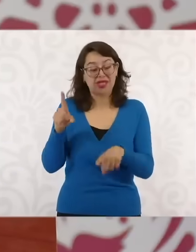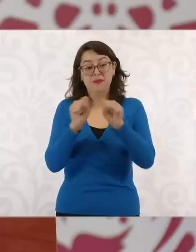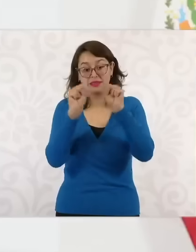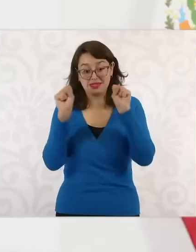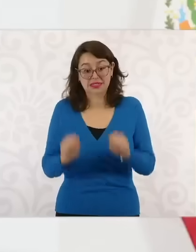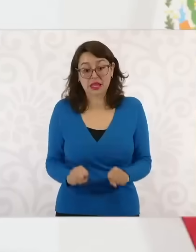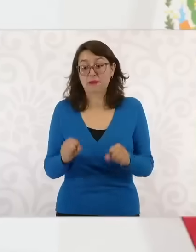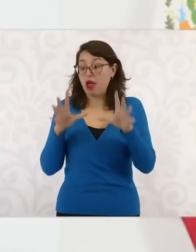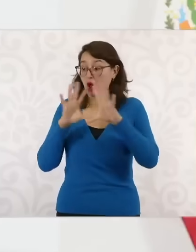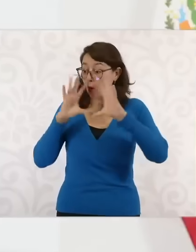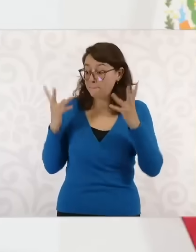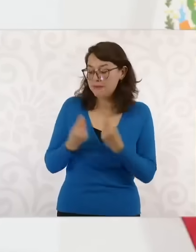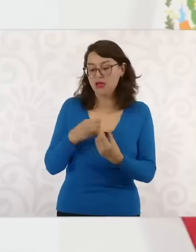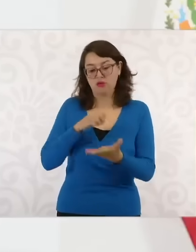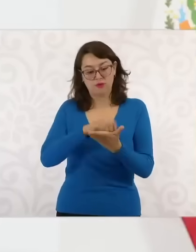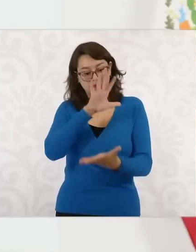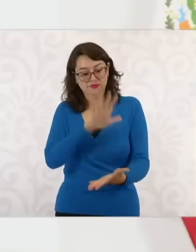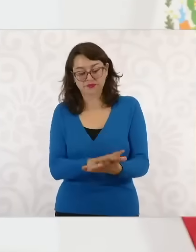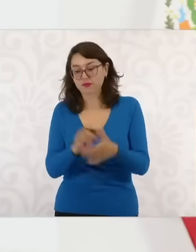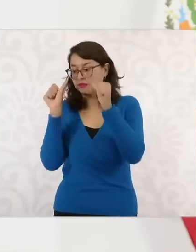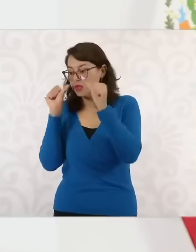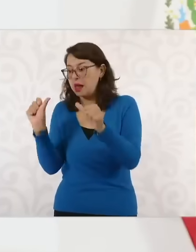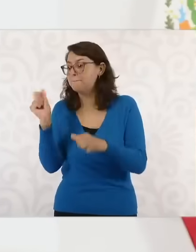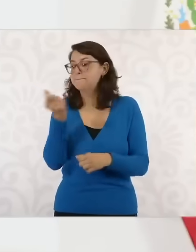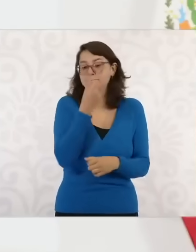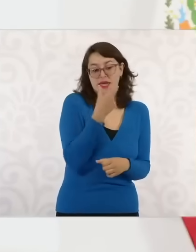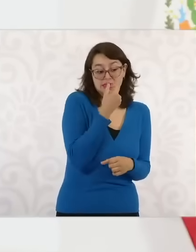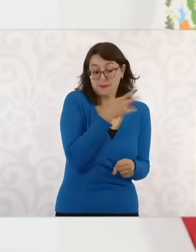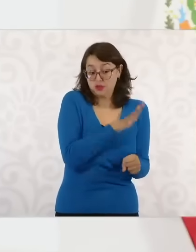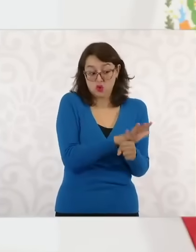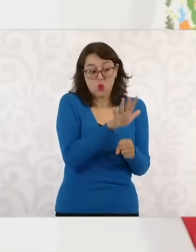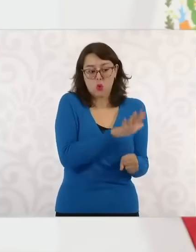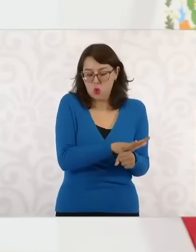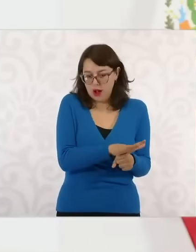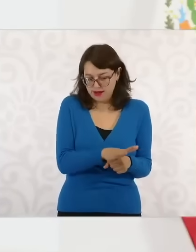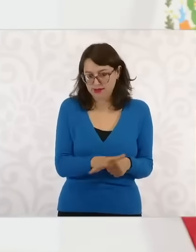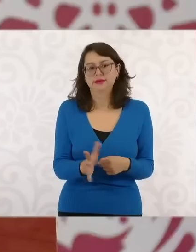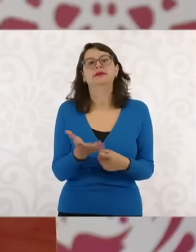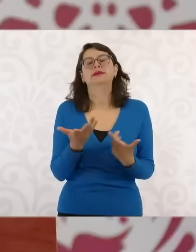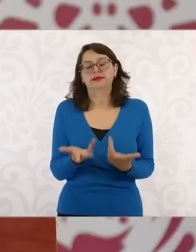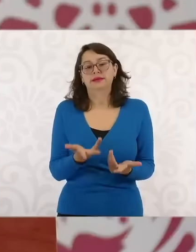tener un registro, tener qué medicamentos son esenciales y sobre todo en cáncer,